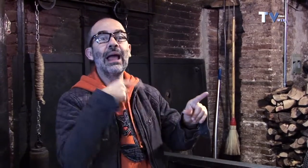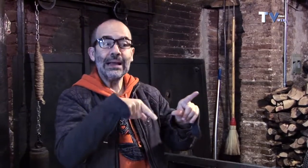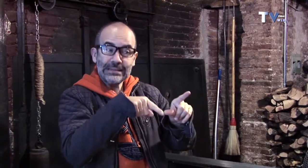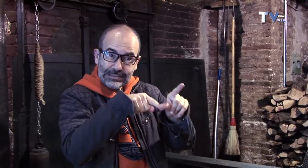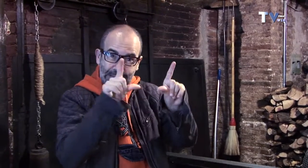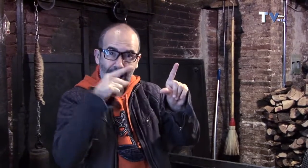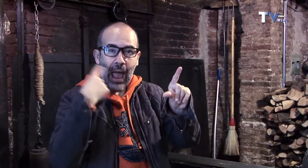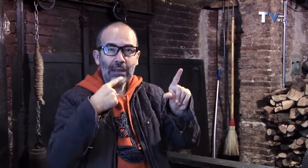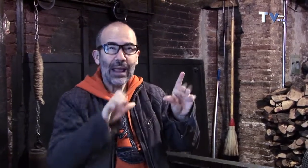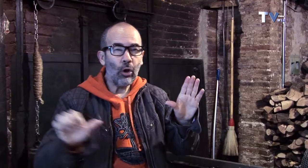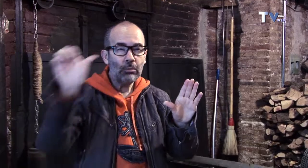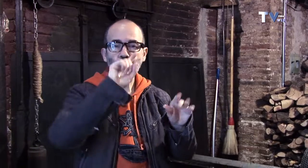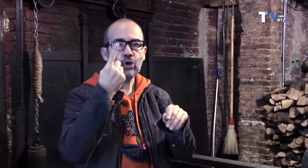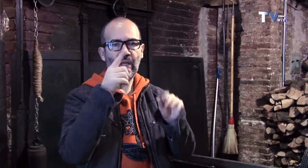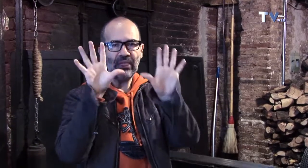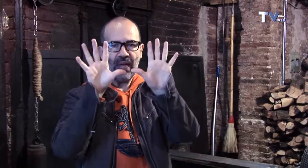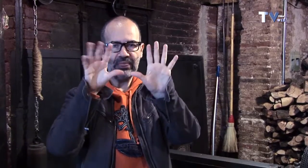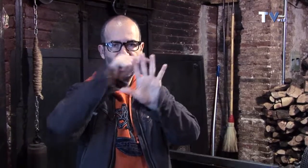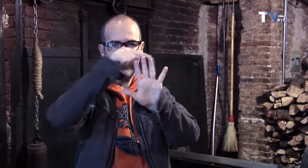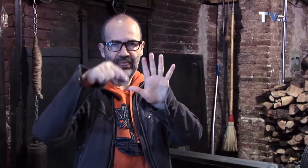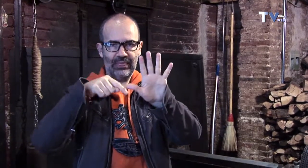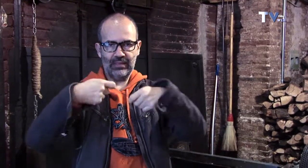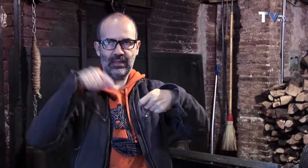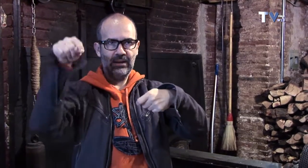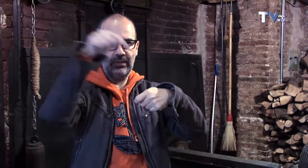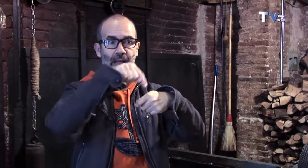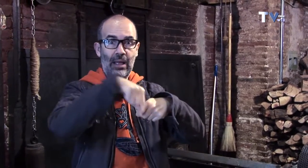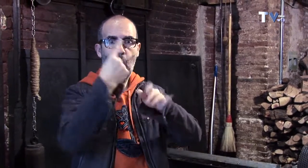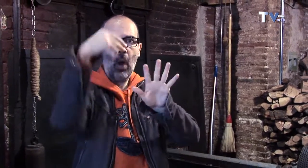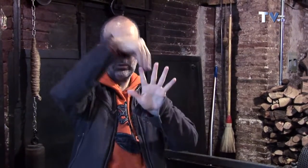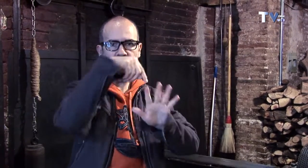Solo hay 10 premios en toda Europa y uno de ellos está aquí.